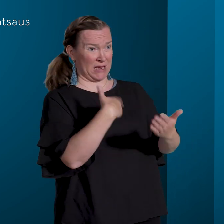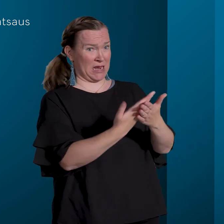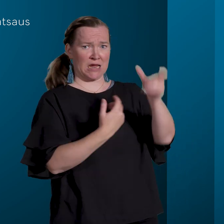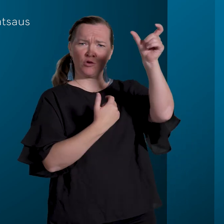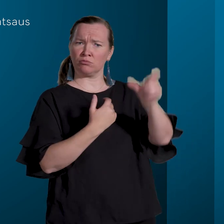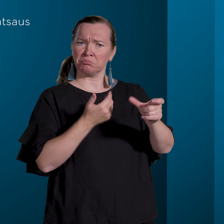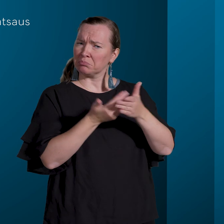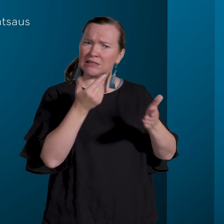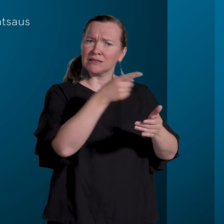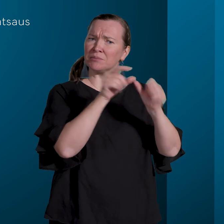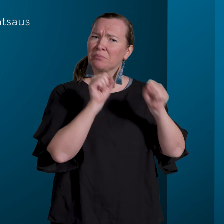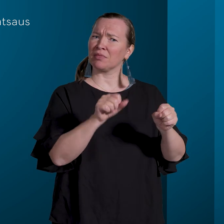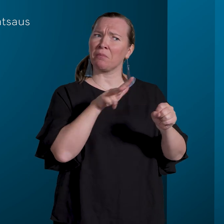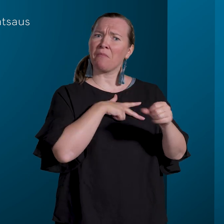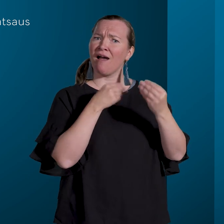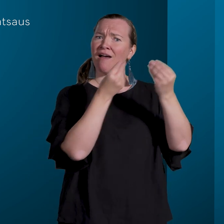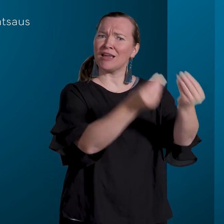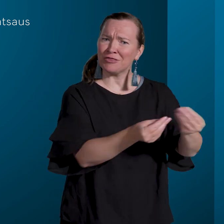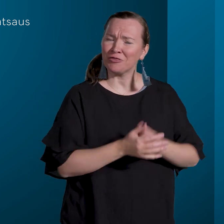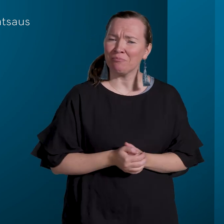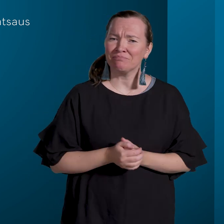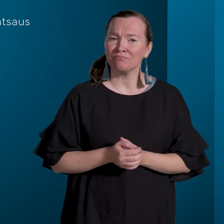miksi ehdottamasi henkilö ansaitsee tulla palkituksi.